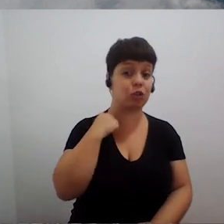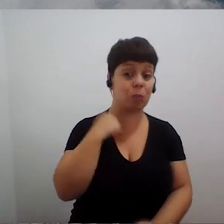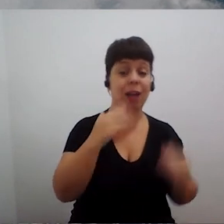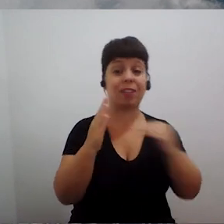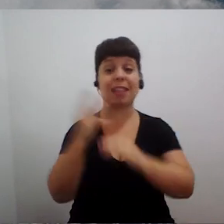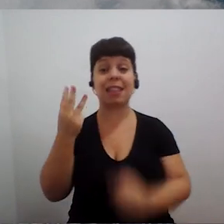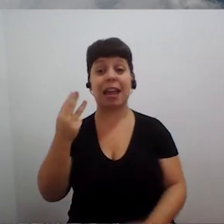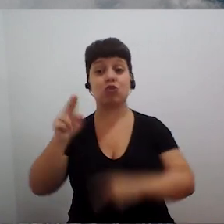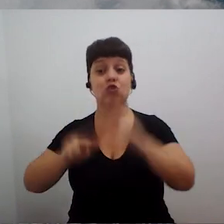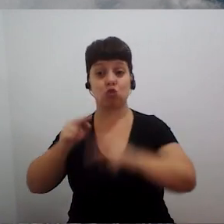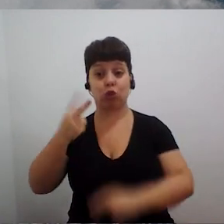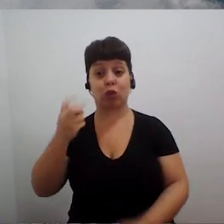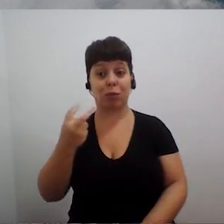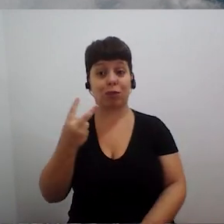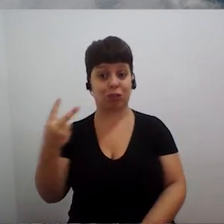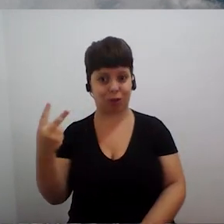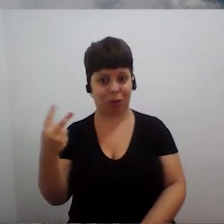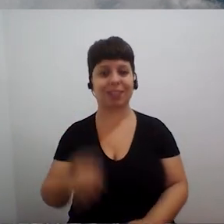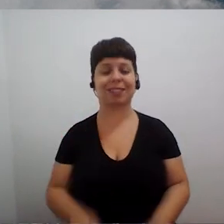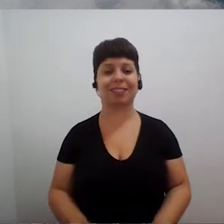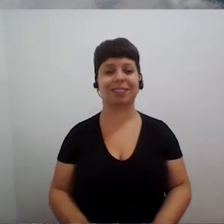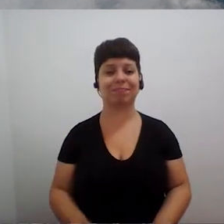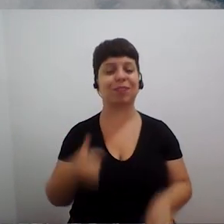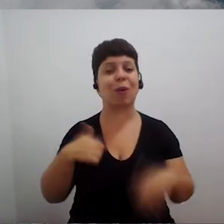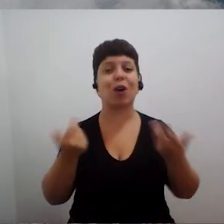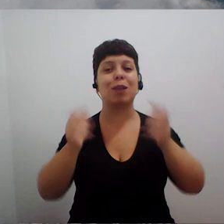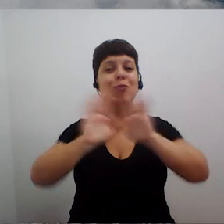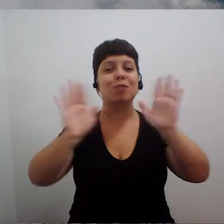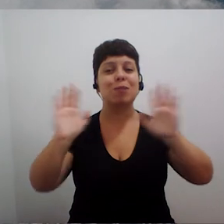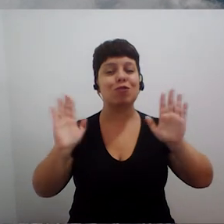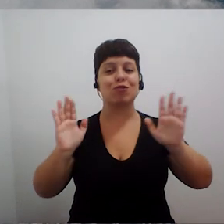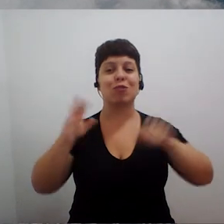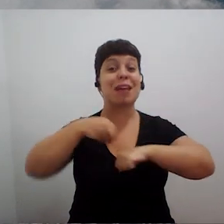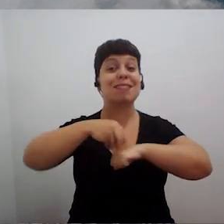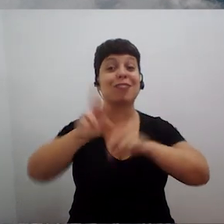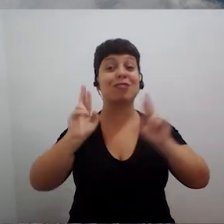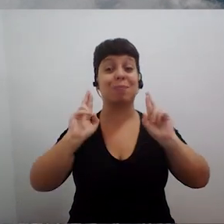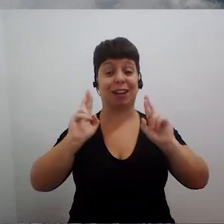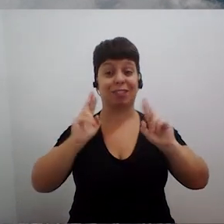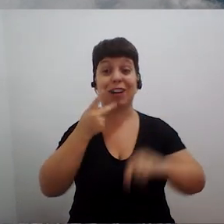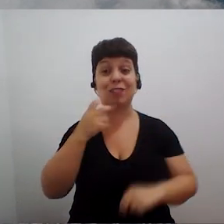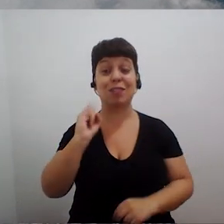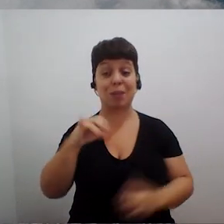De 30 de maio a 3 de Junho de 2022 Vou me despedir com uma mensagem de esperança dizendo que